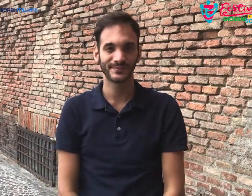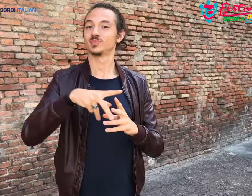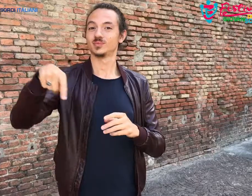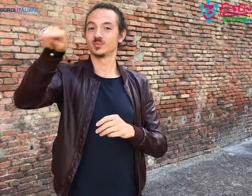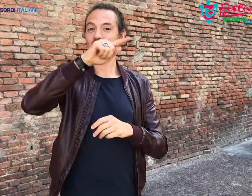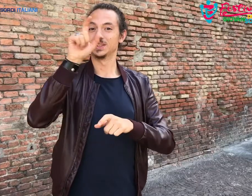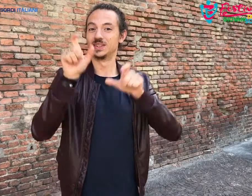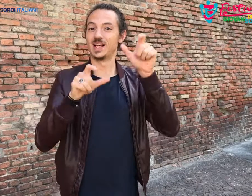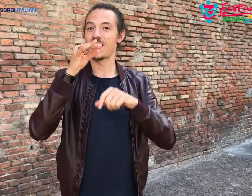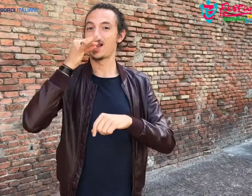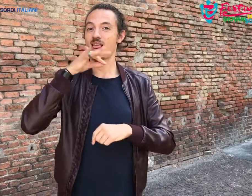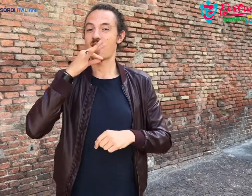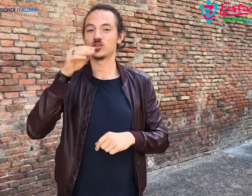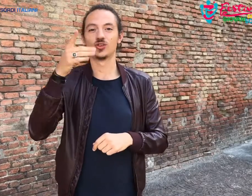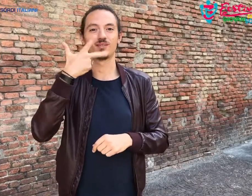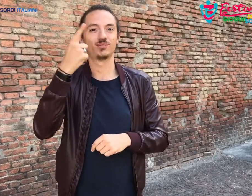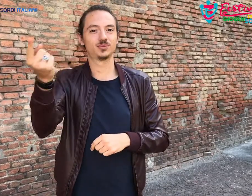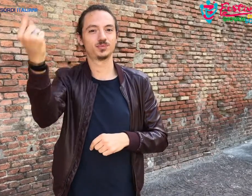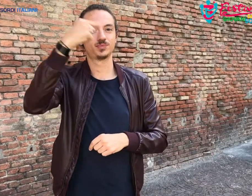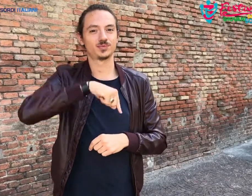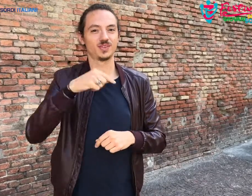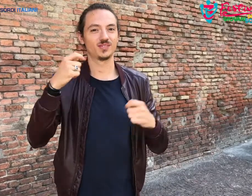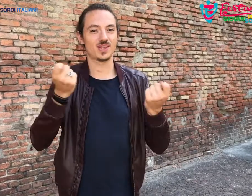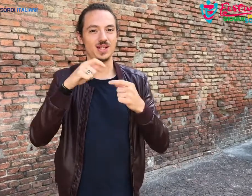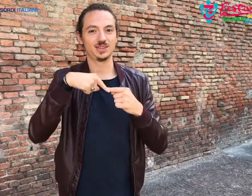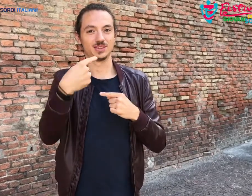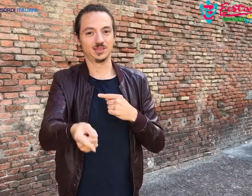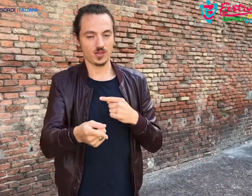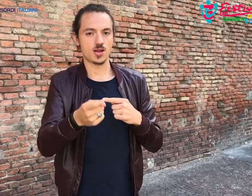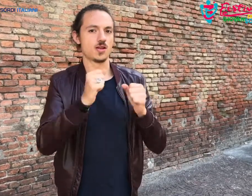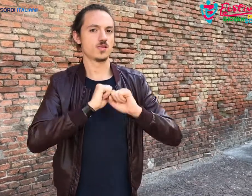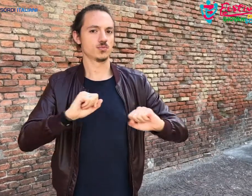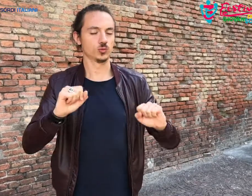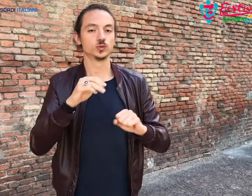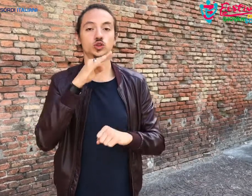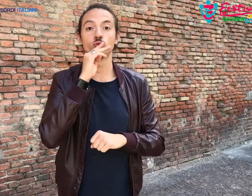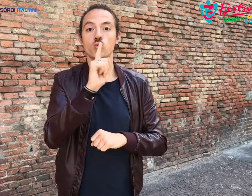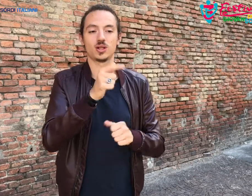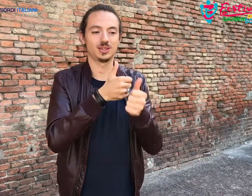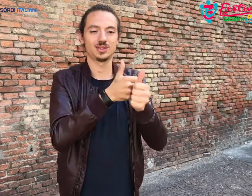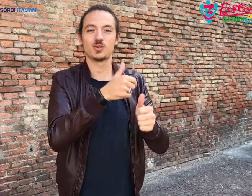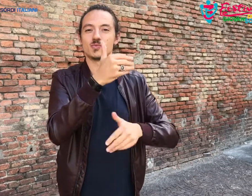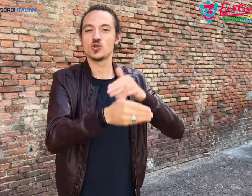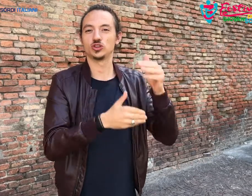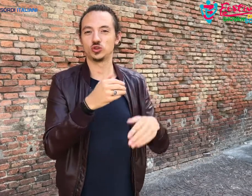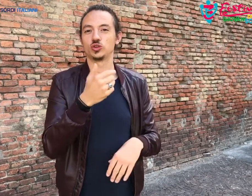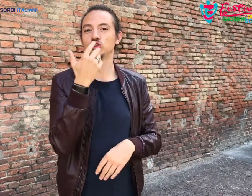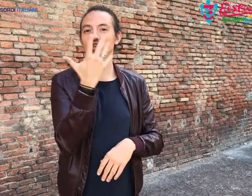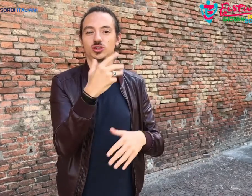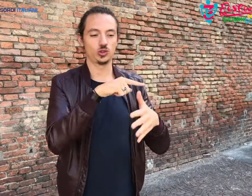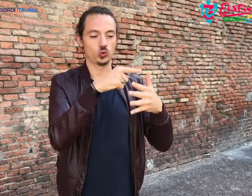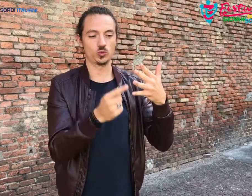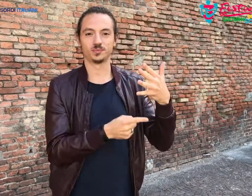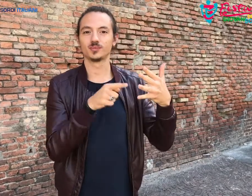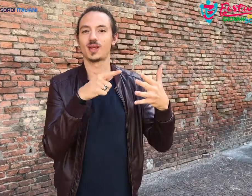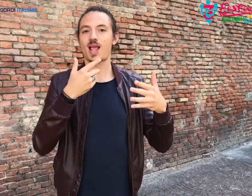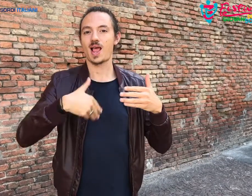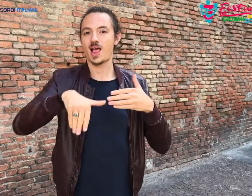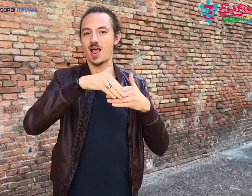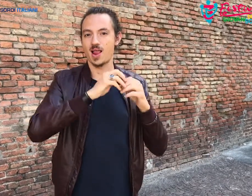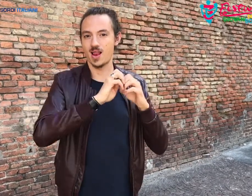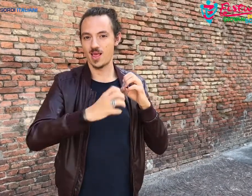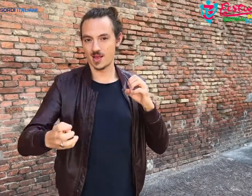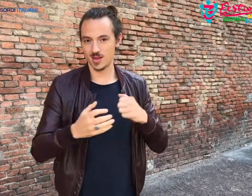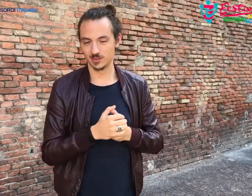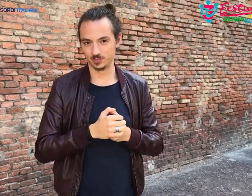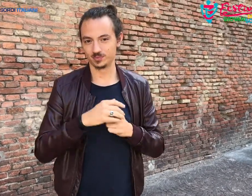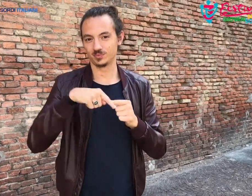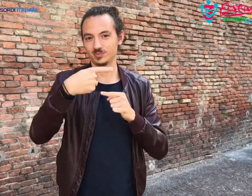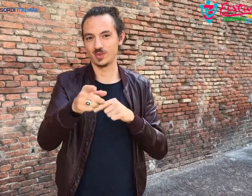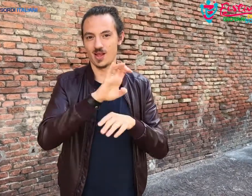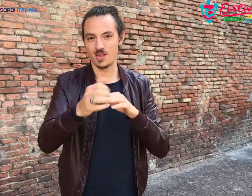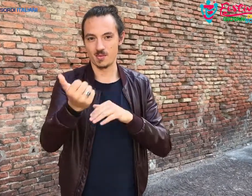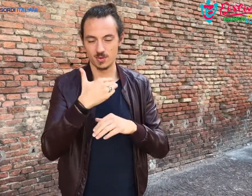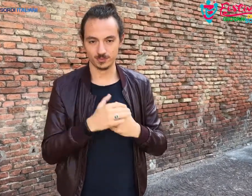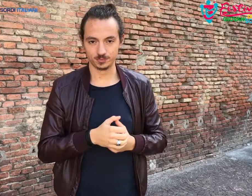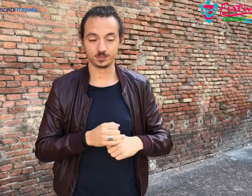Coloro che vorranno esibirsi al Festival dovranno seguire la nostra procedura, articolata in 5 allegati su e-mail: